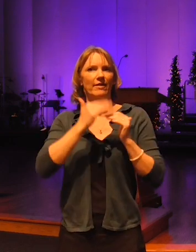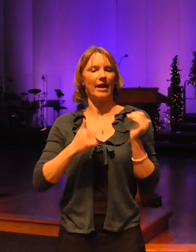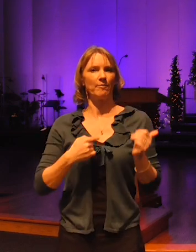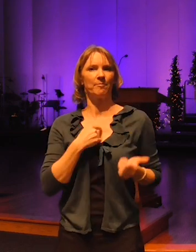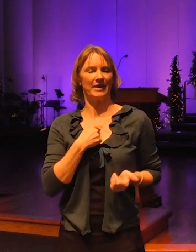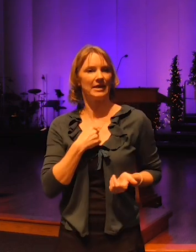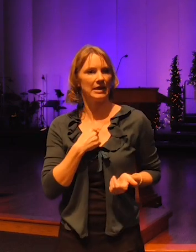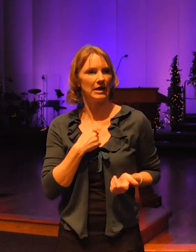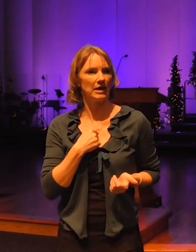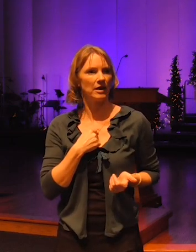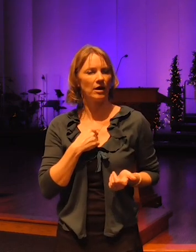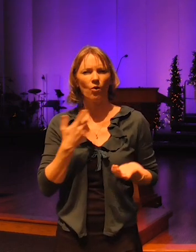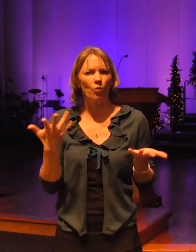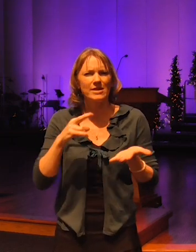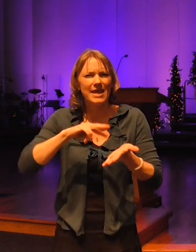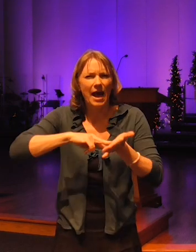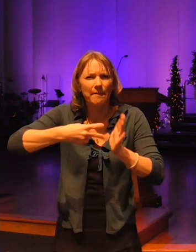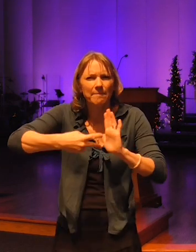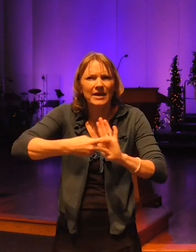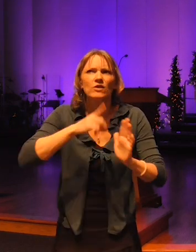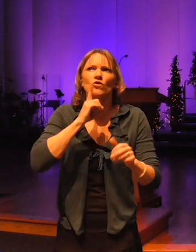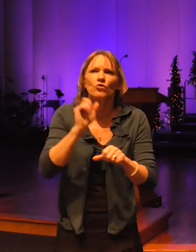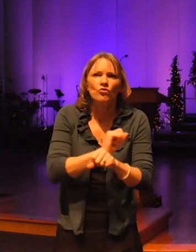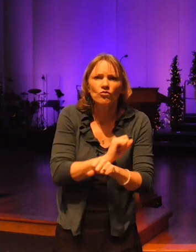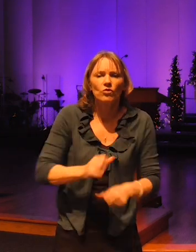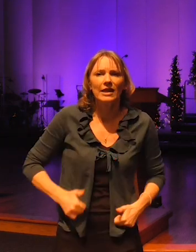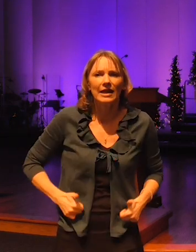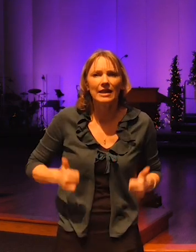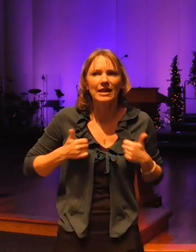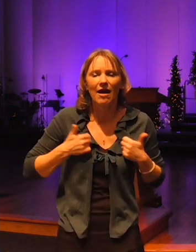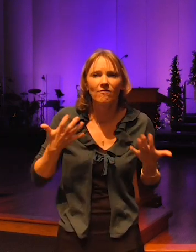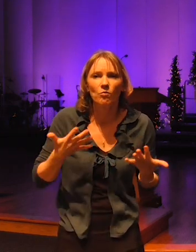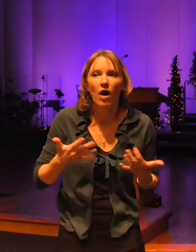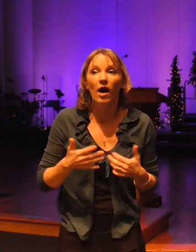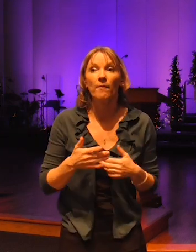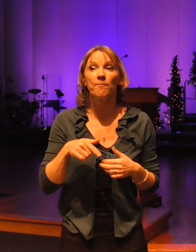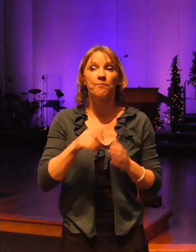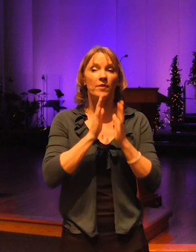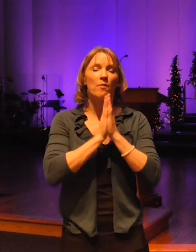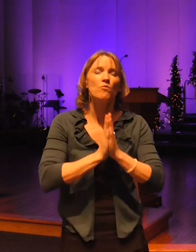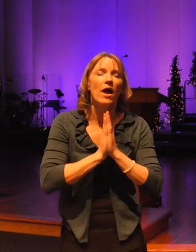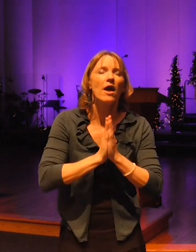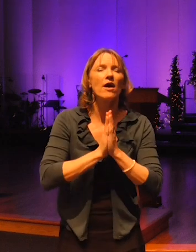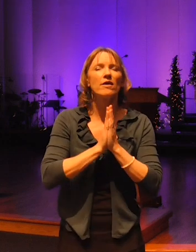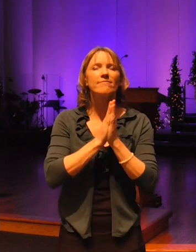significa vivir de verdad? vivimos y nosotros decimos estas oraciones pensamos estas Oraciones: sentimos estas oraciones y